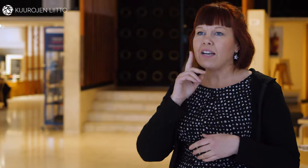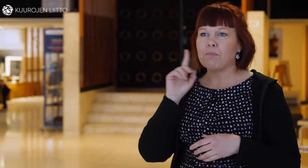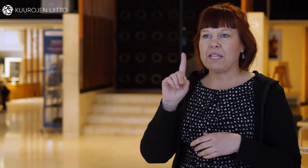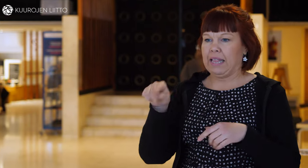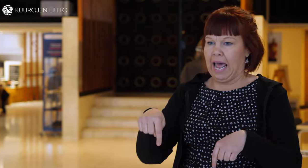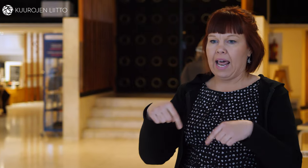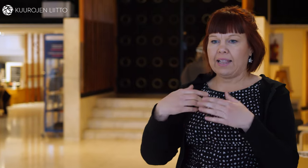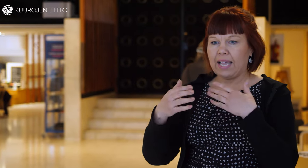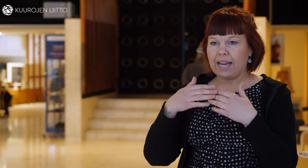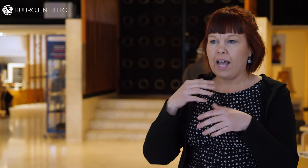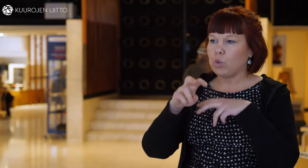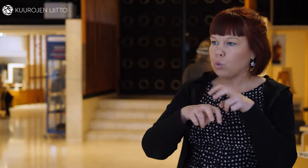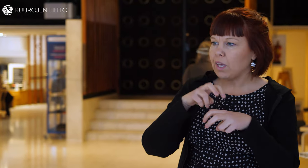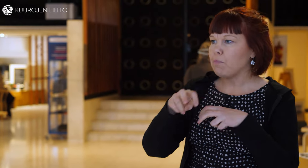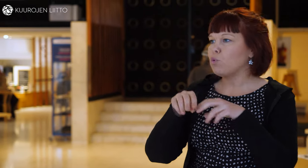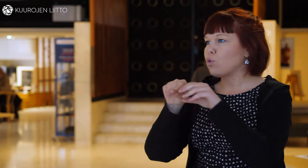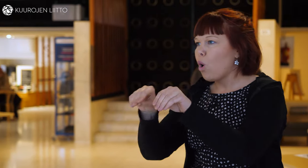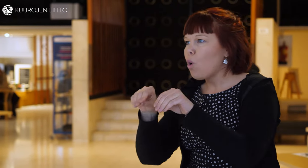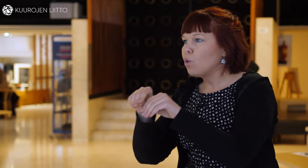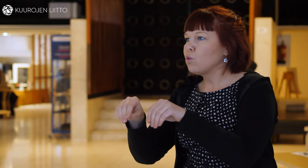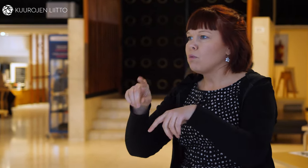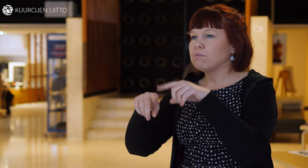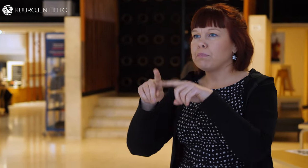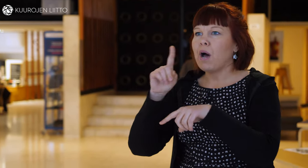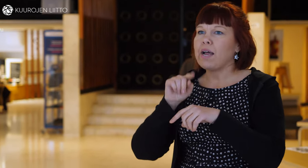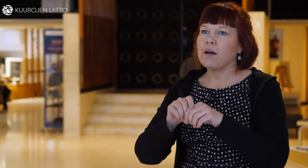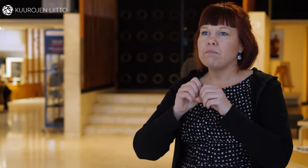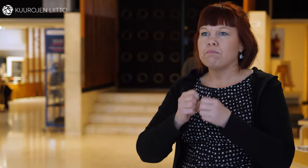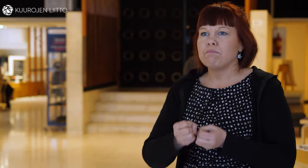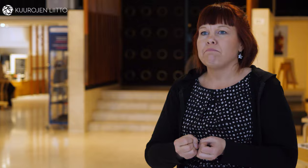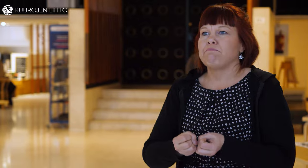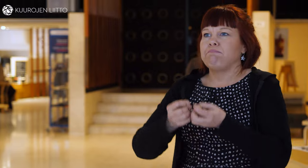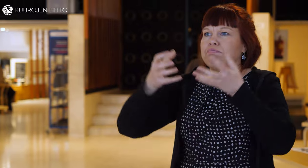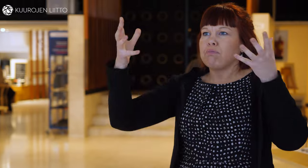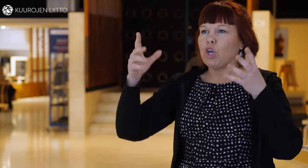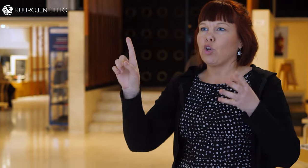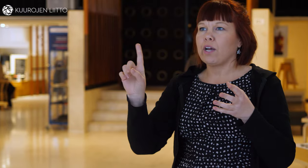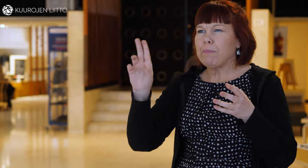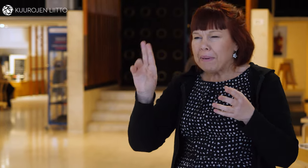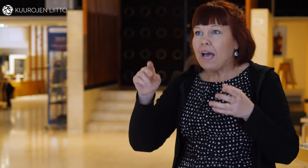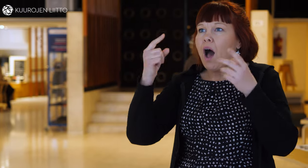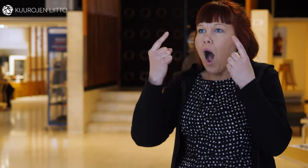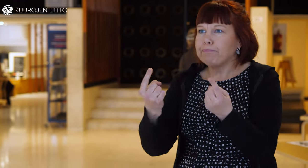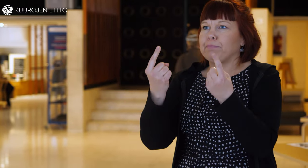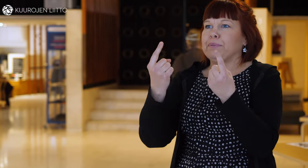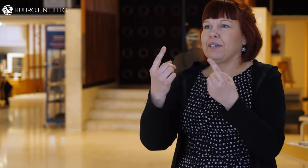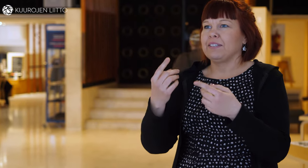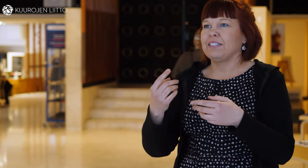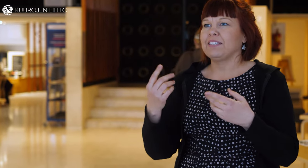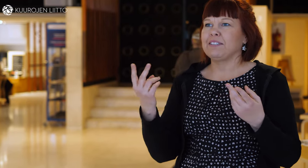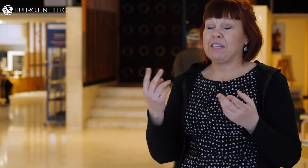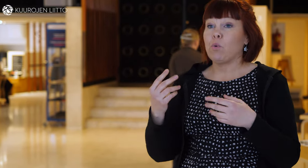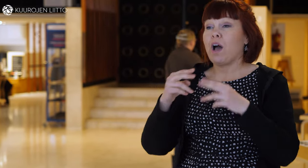Kaikki tehtävä tutkimus ja annettava opetus synnyttää jotain erityislaatuista -